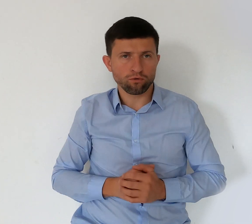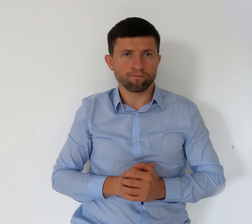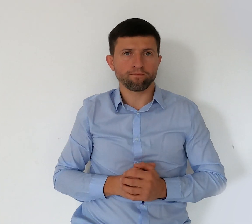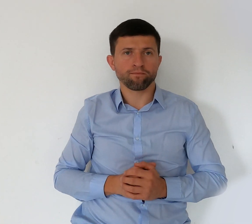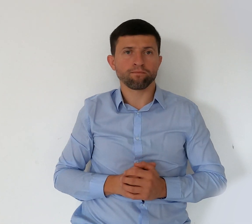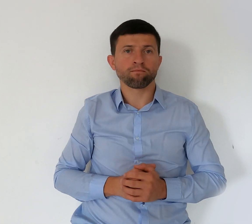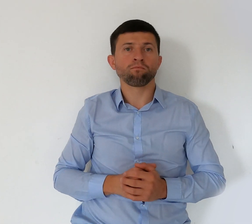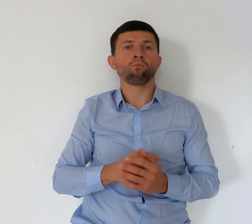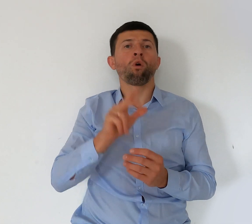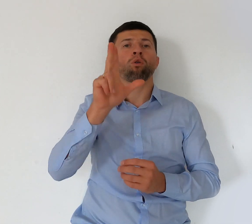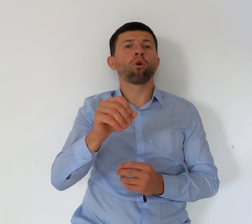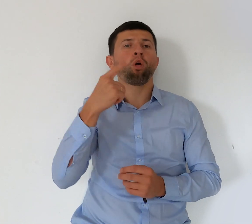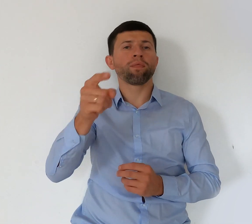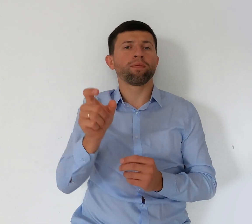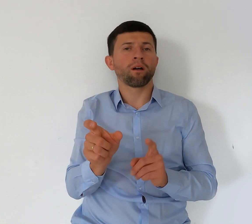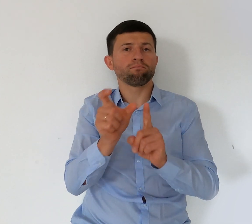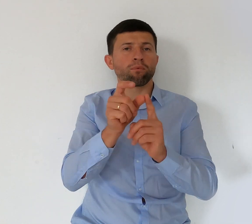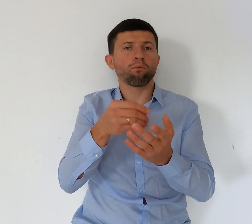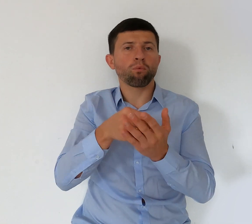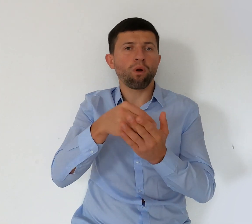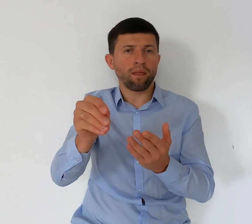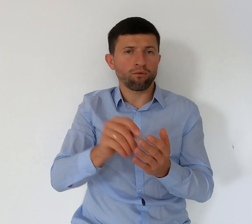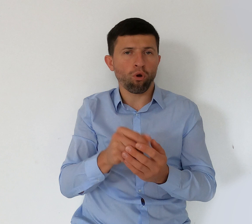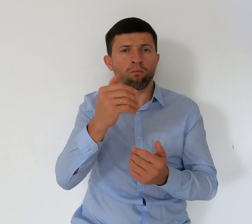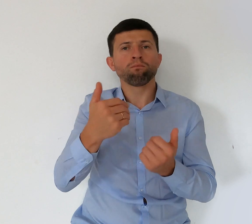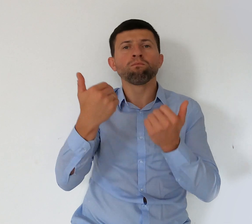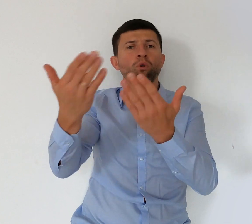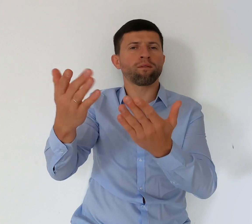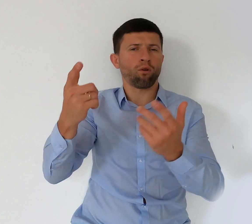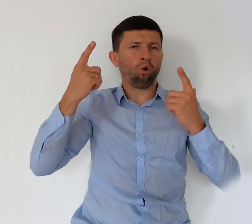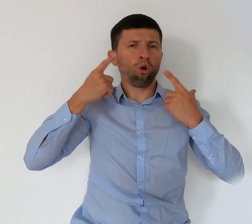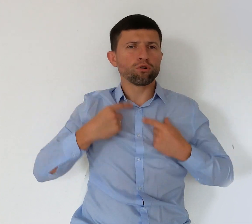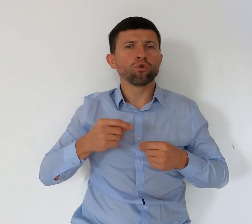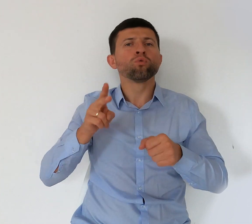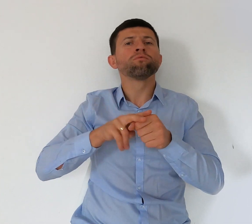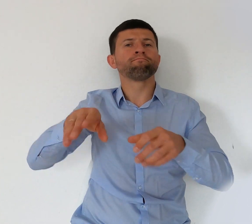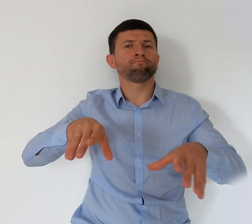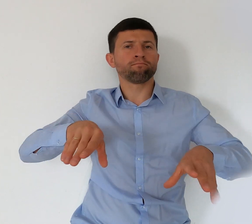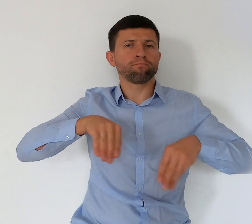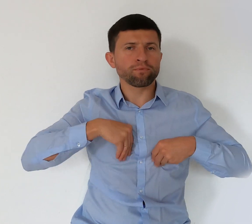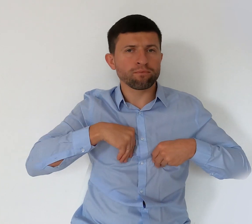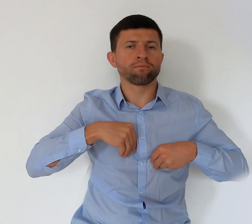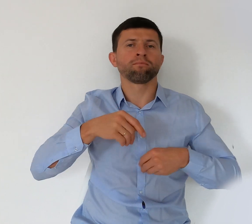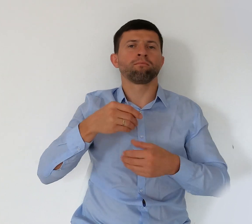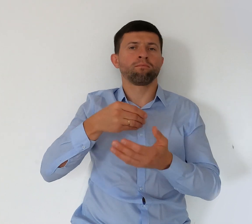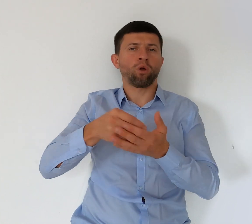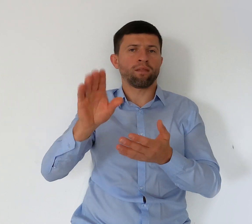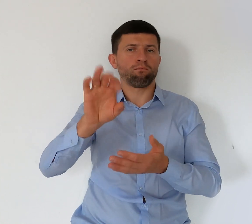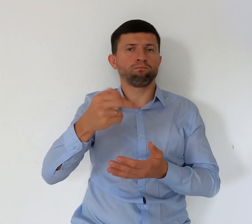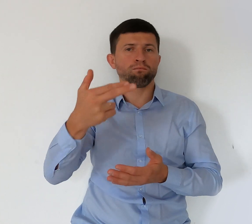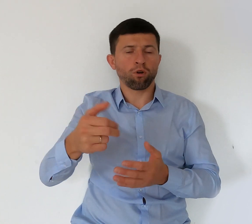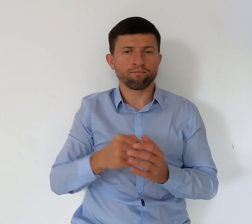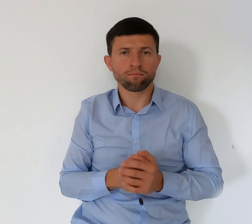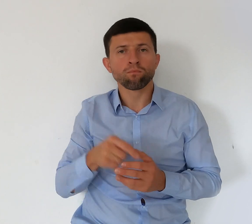Kod obsługi płatności podajesz osobie przyjmującej płatność.